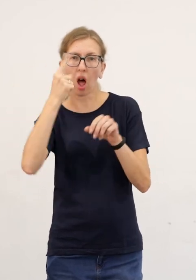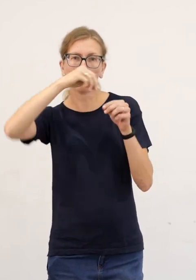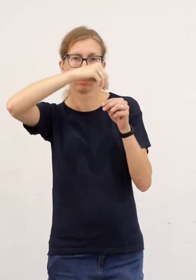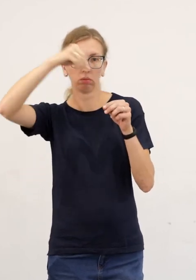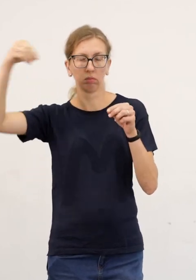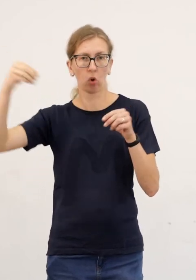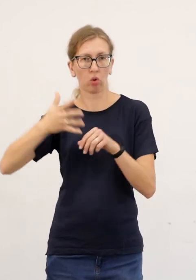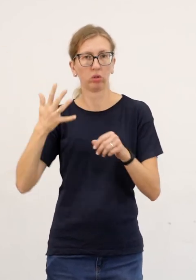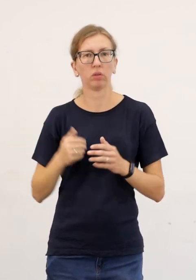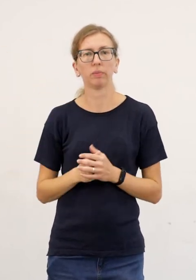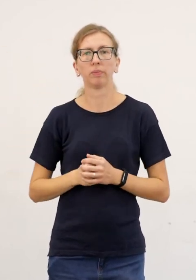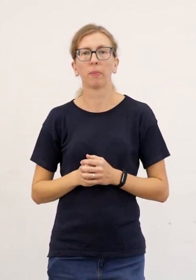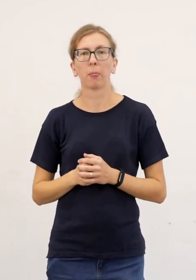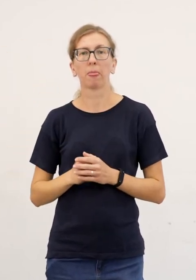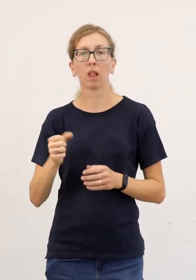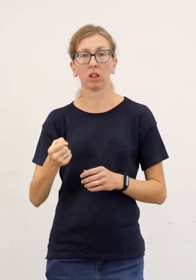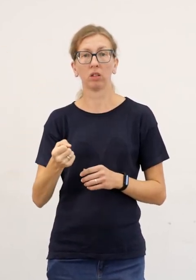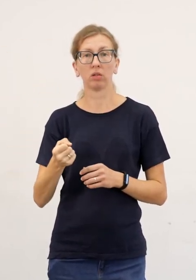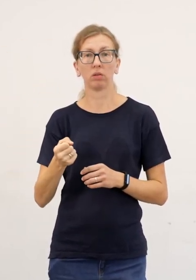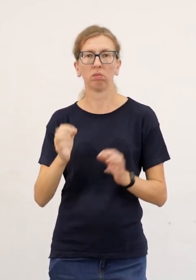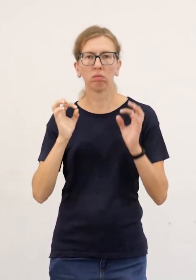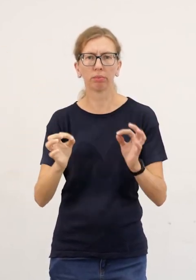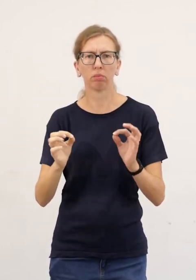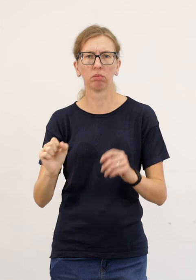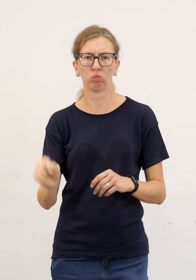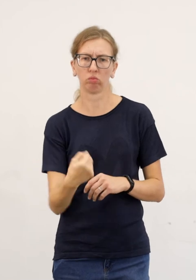Rękojeść szabli pozwalała na trzymanie